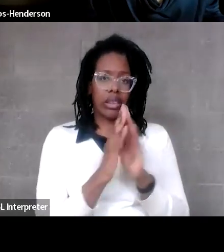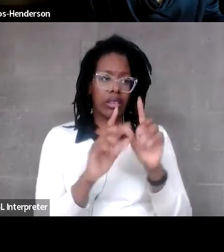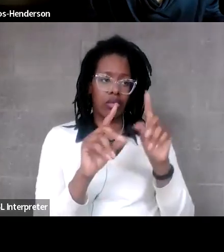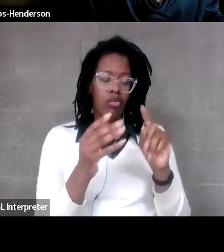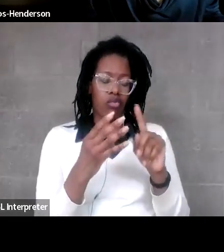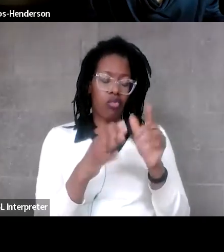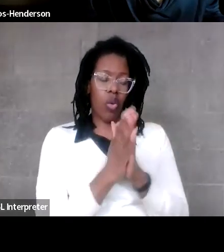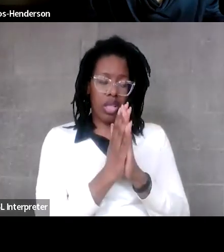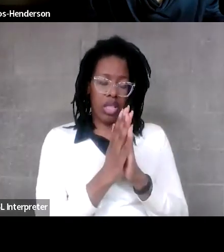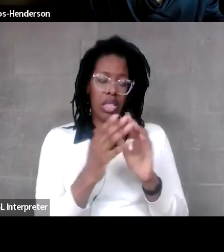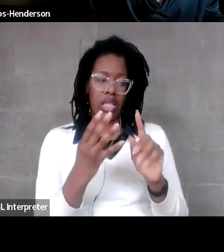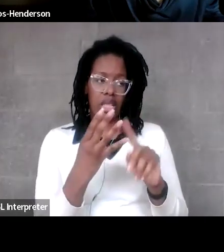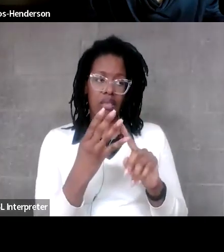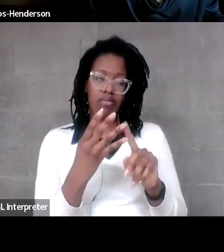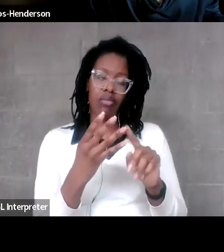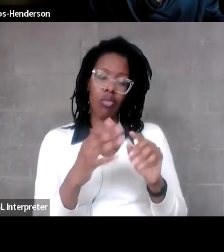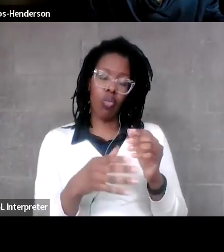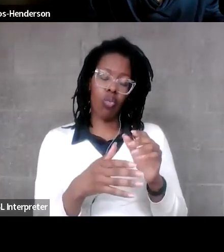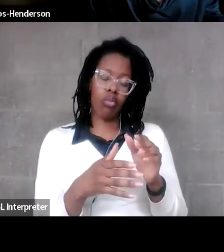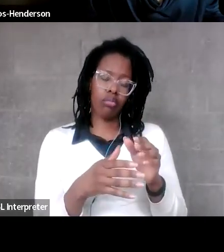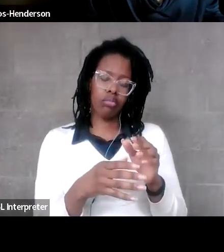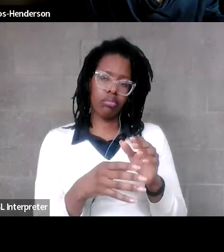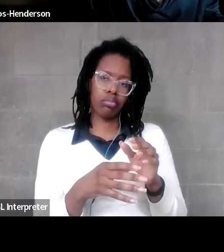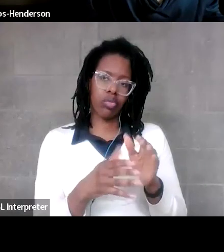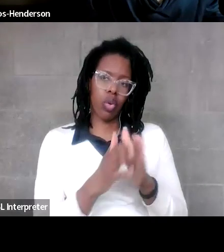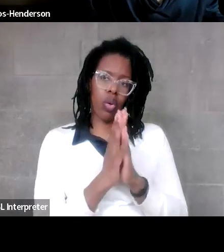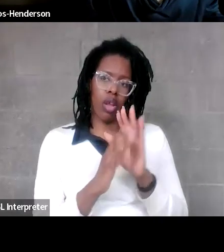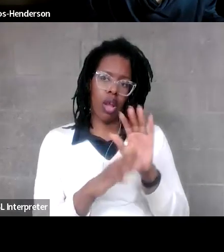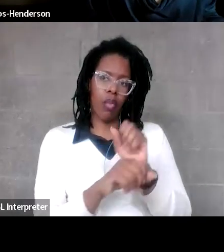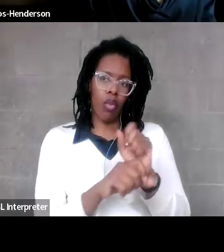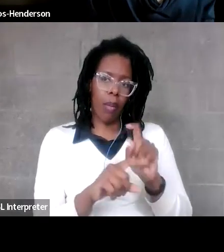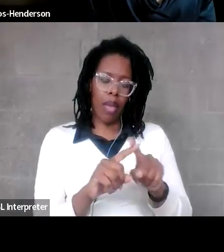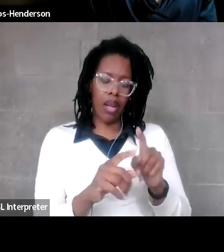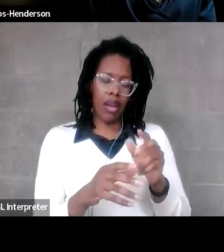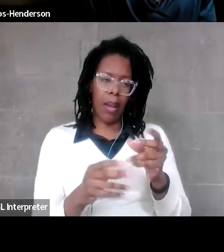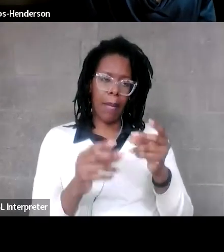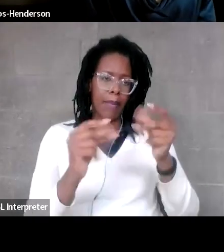que tienen situaciones como nuestra población vulnerable que requieren atención inmediata o especializada,